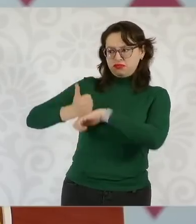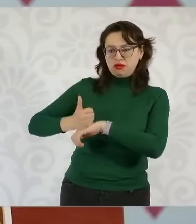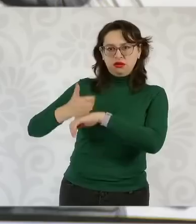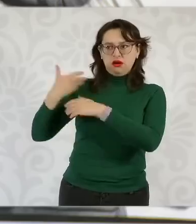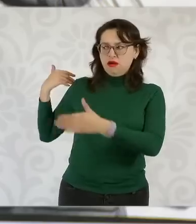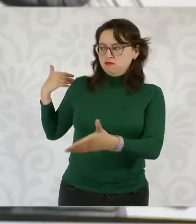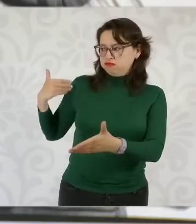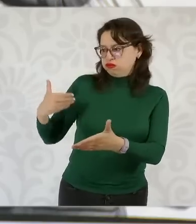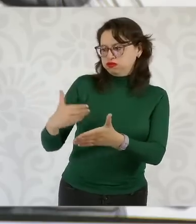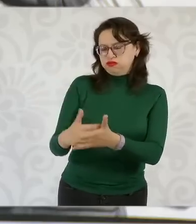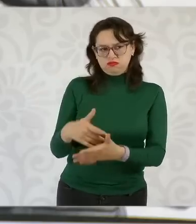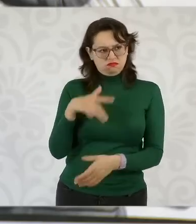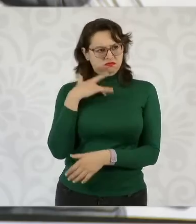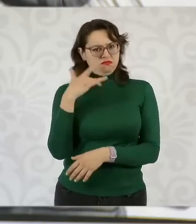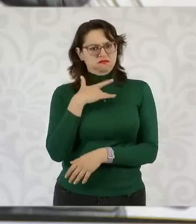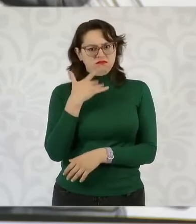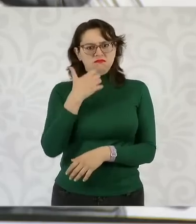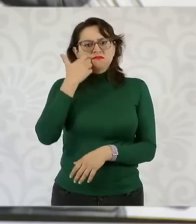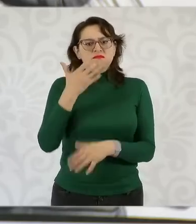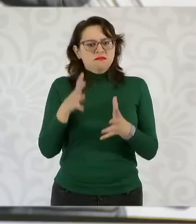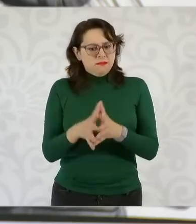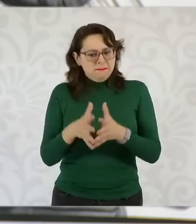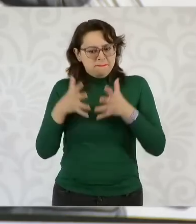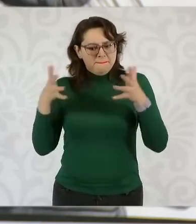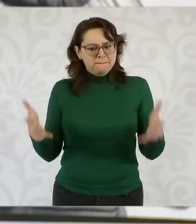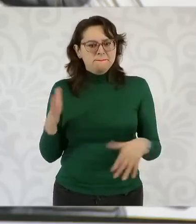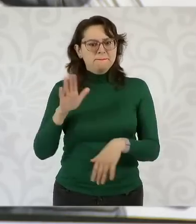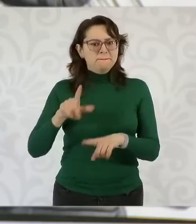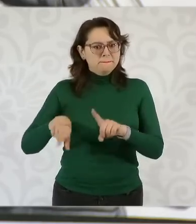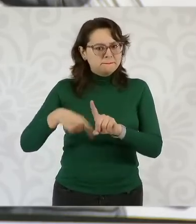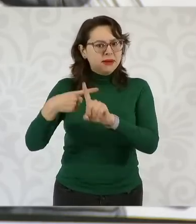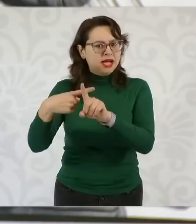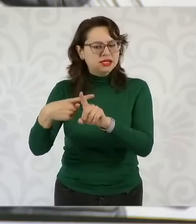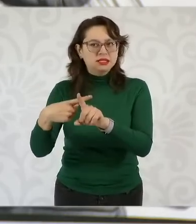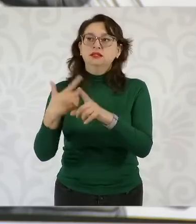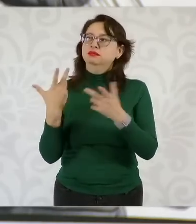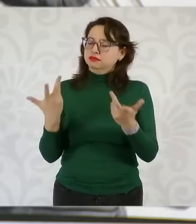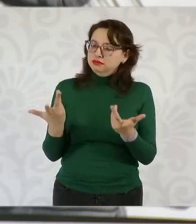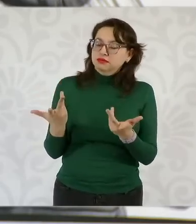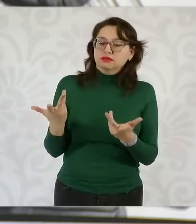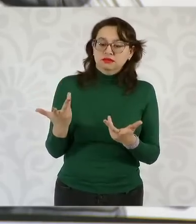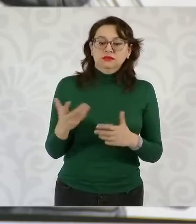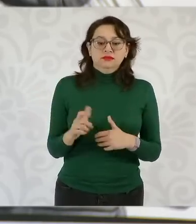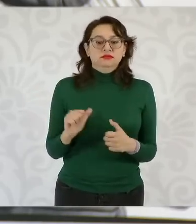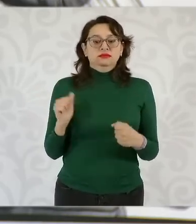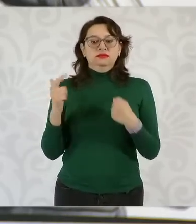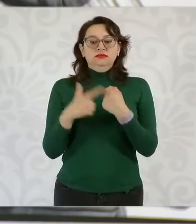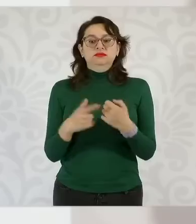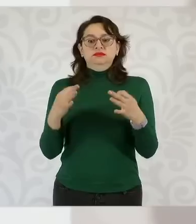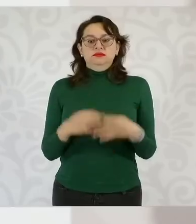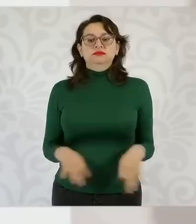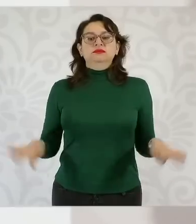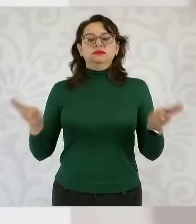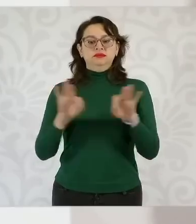inversión y algo muy importante que dijo Jimena que es que la proveeduría porque